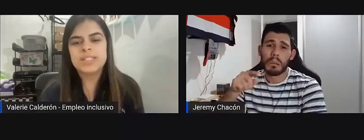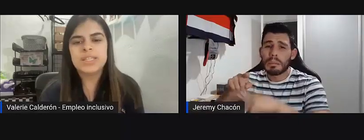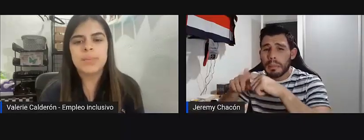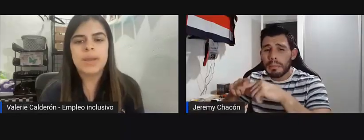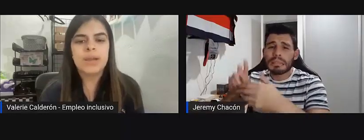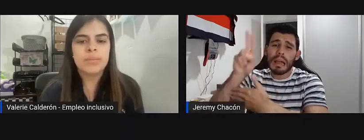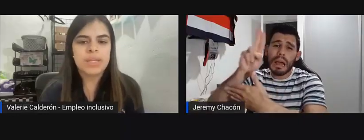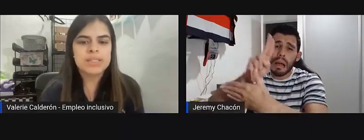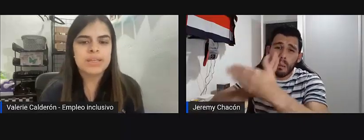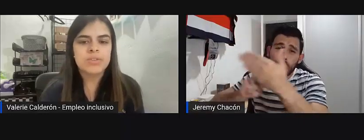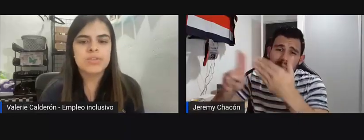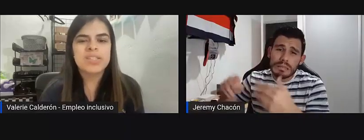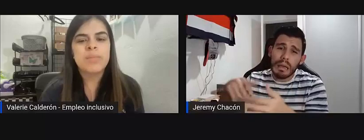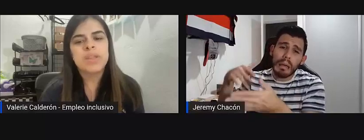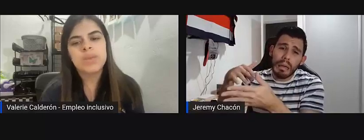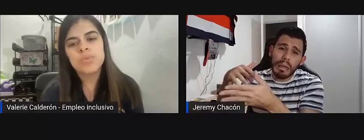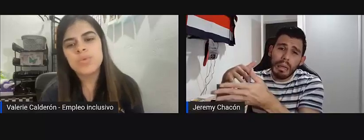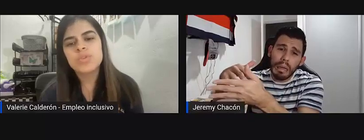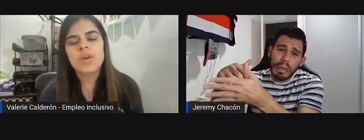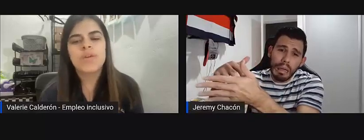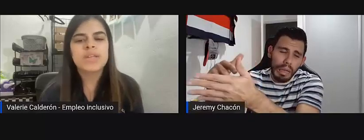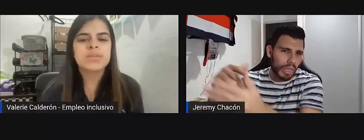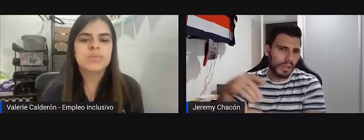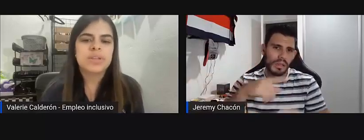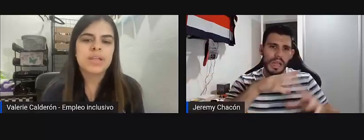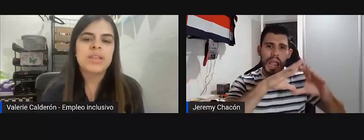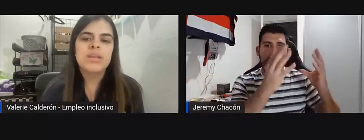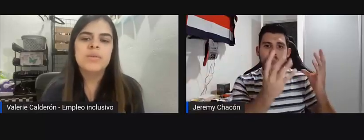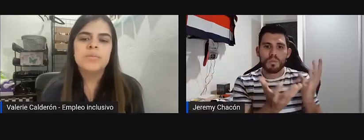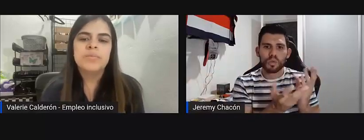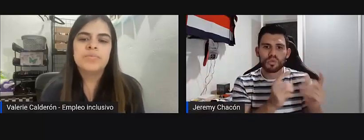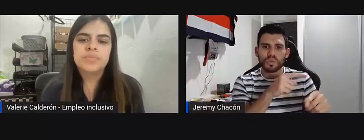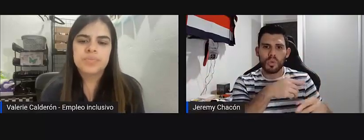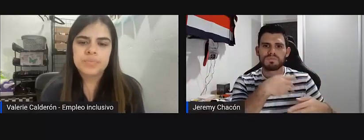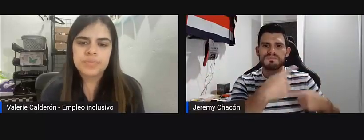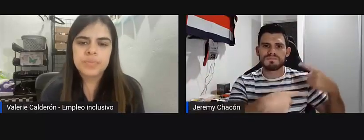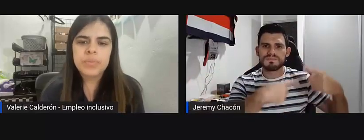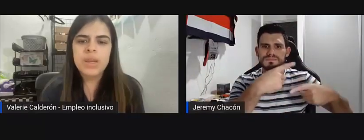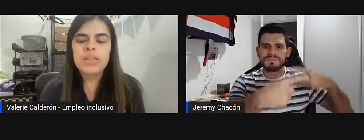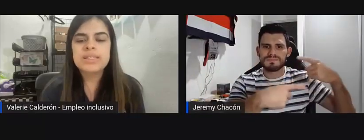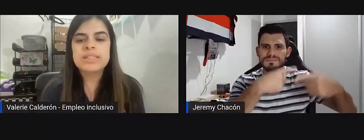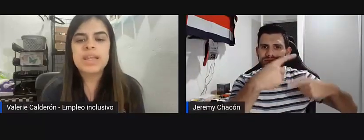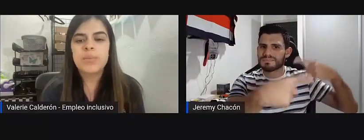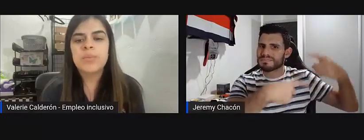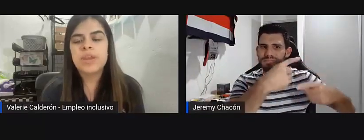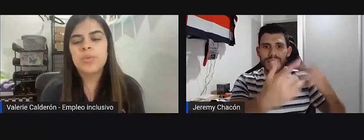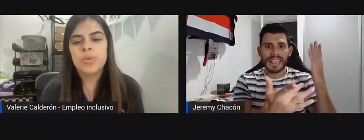necesitan para la empresa entonces depende mucho a veces verdad y necesitamos ver como